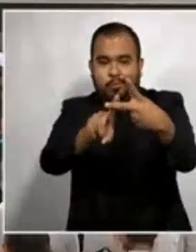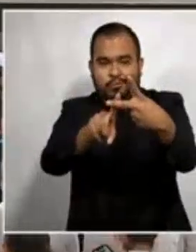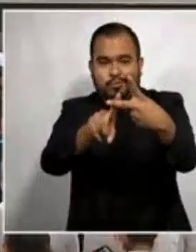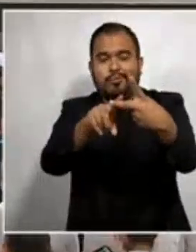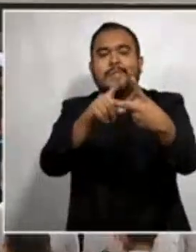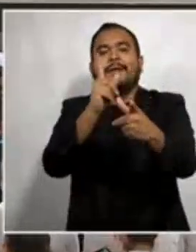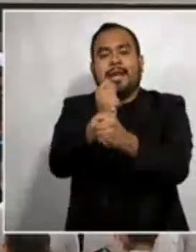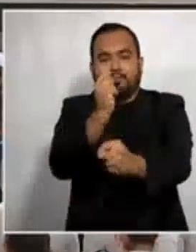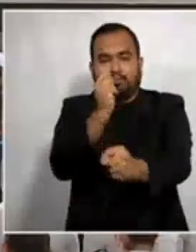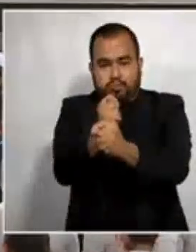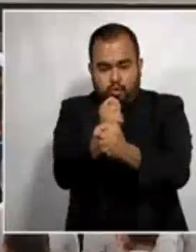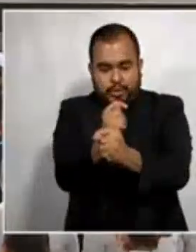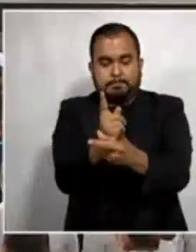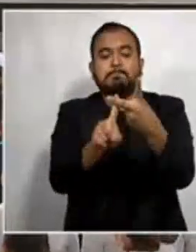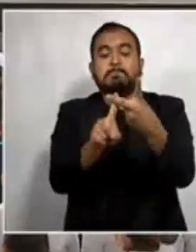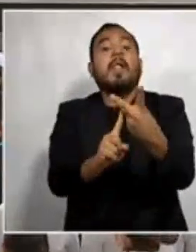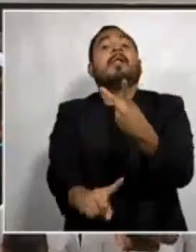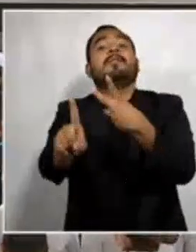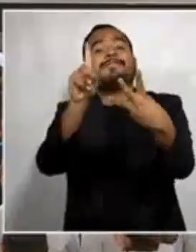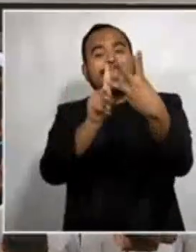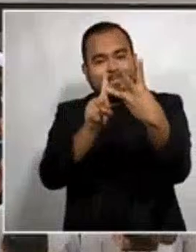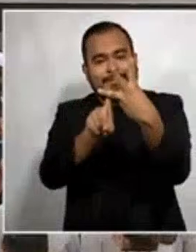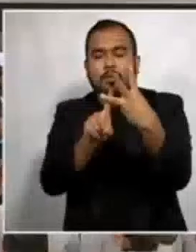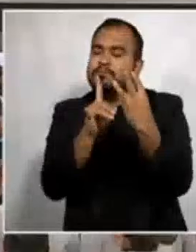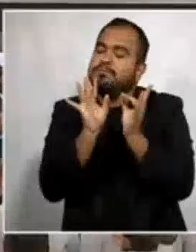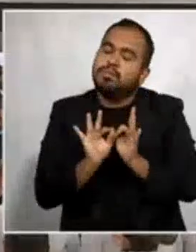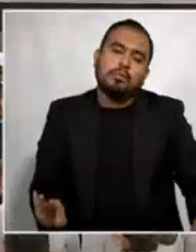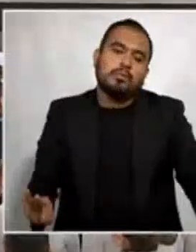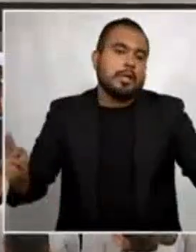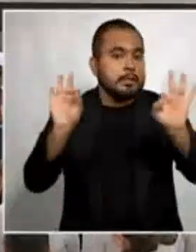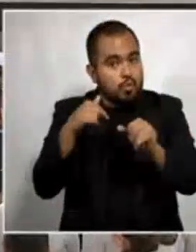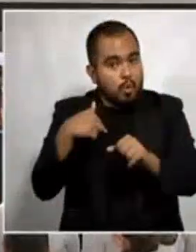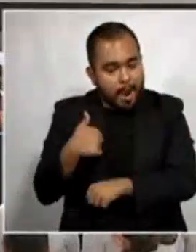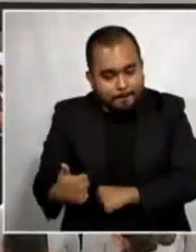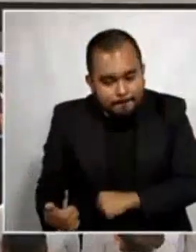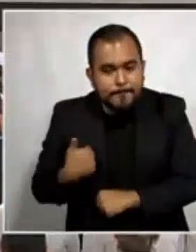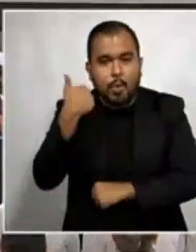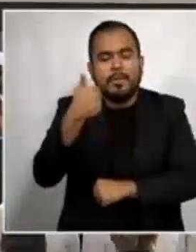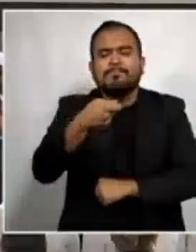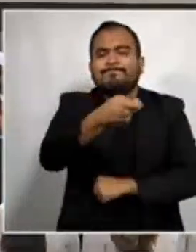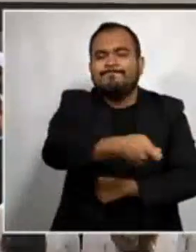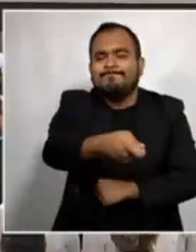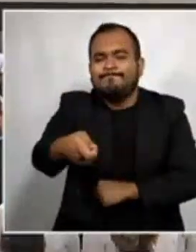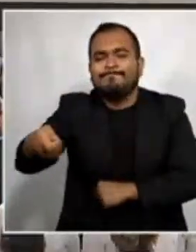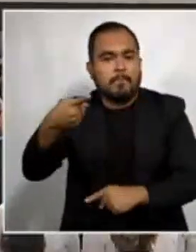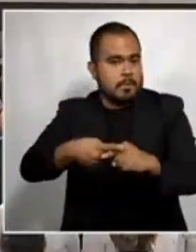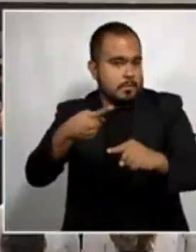Tercero y muy importante, y aprovecho para saludar a las y los legisladores